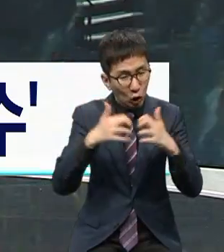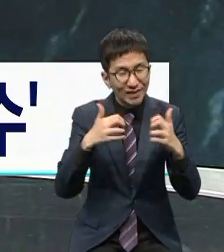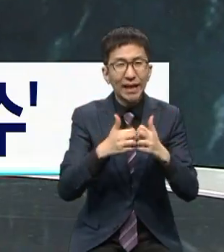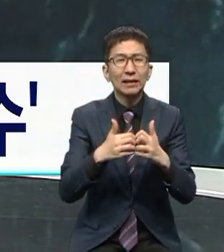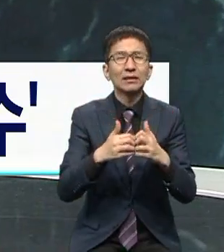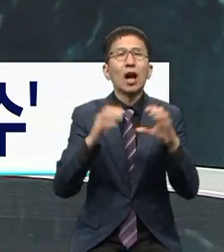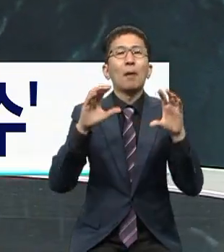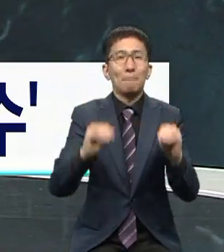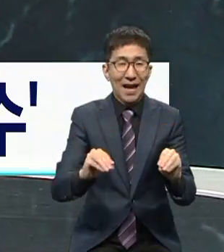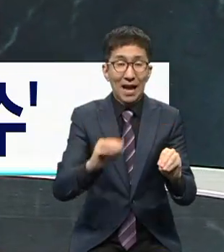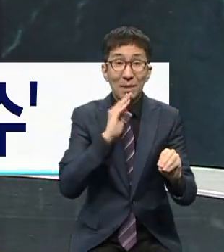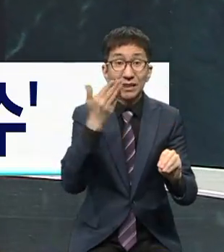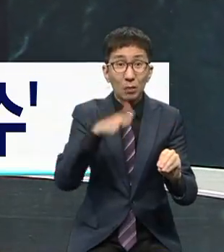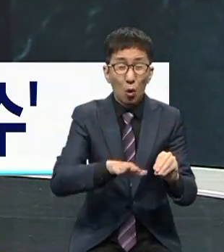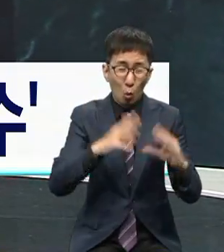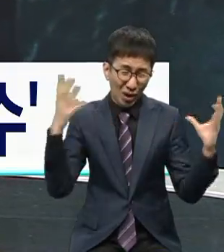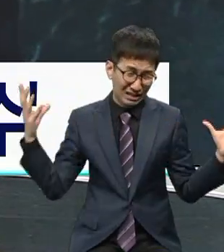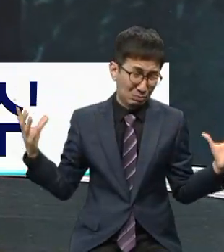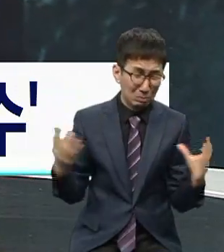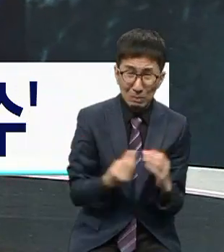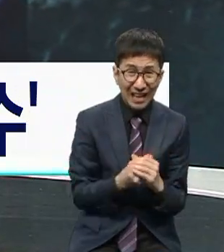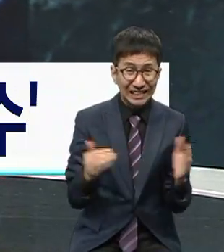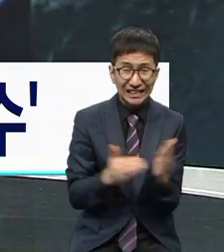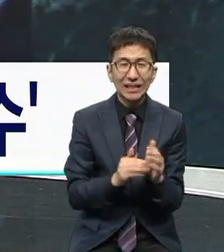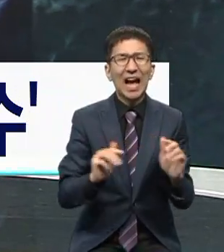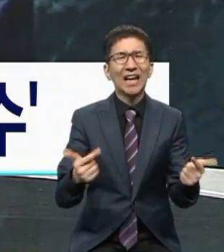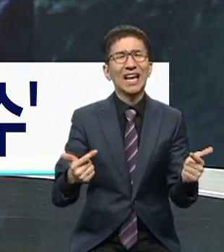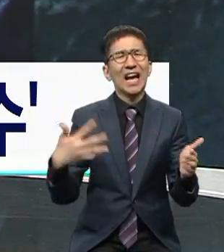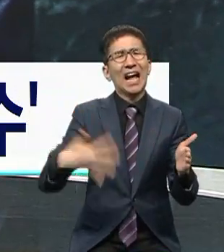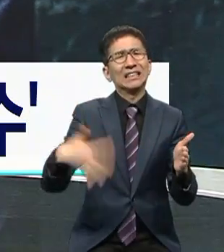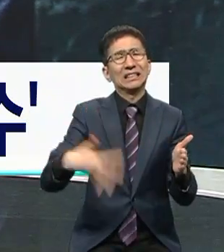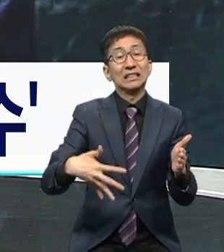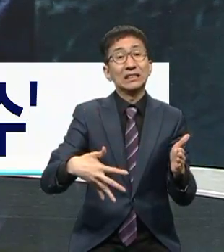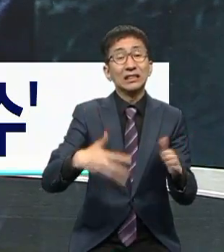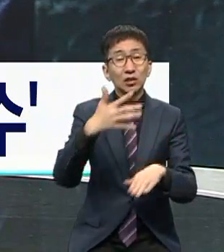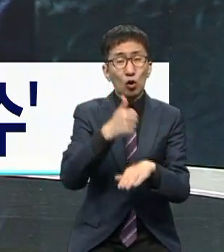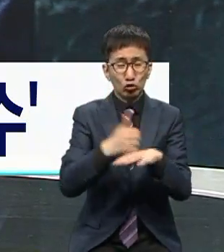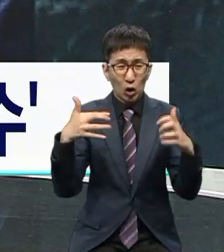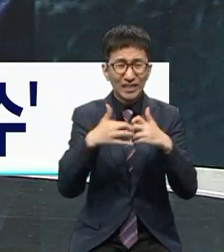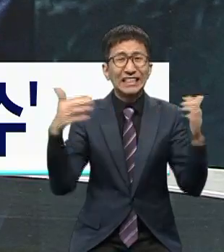중단됐지만 완전히 종식된 건 아니어서 종전 선언으로 평화를 도모하자는 주장이